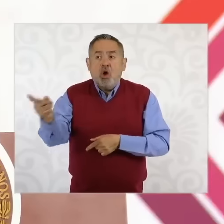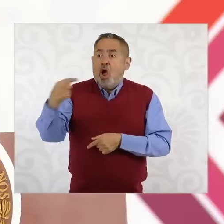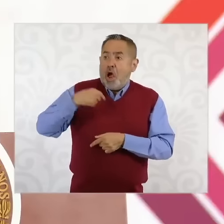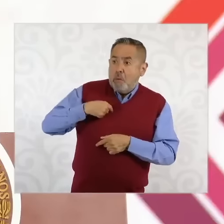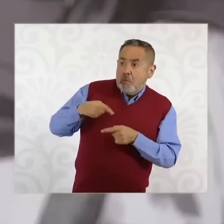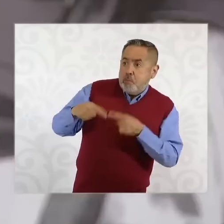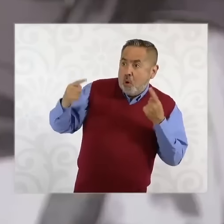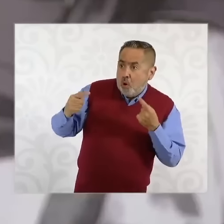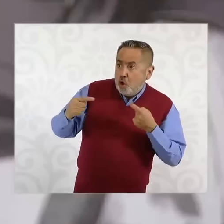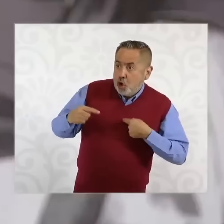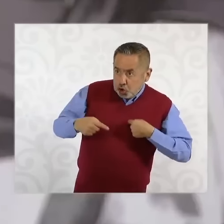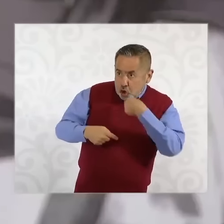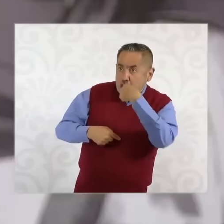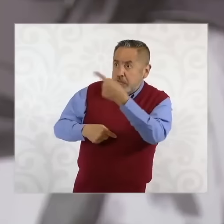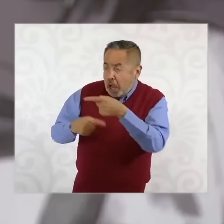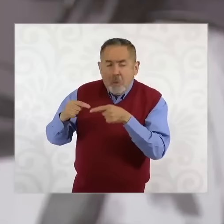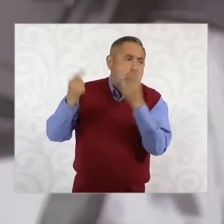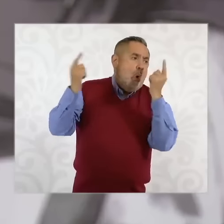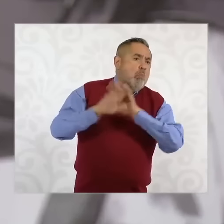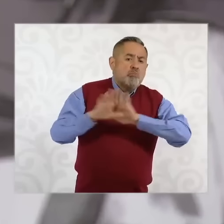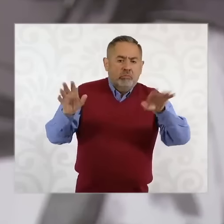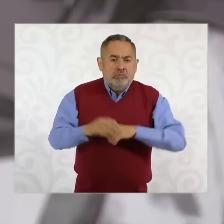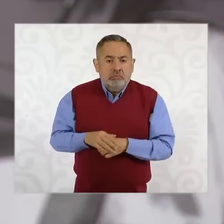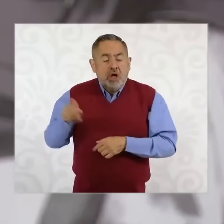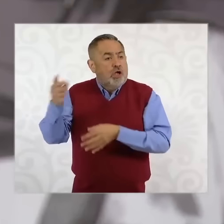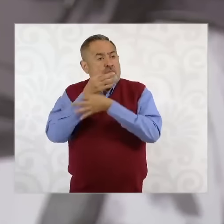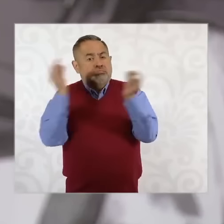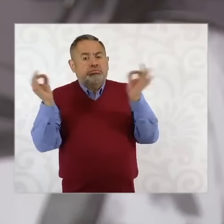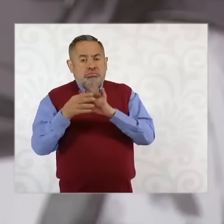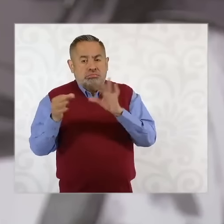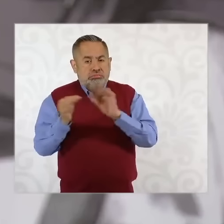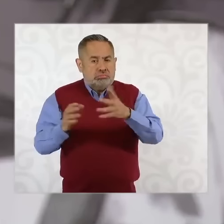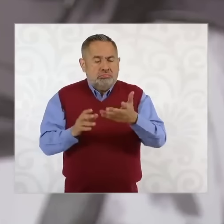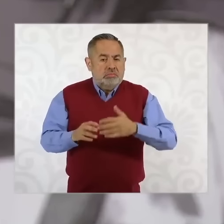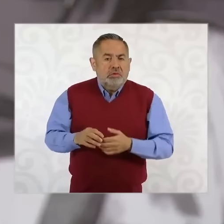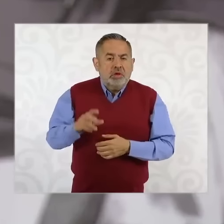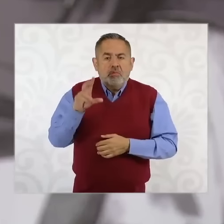nosotros tuvimos, que además es declarativa, en ningún momento representó nada más,